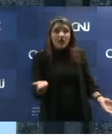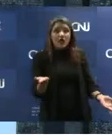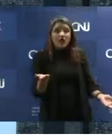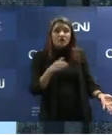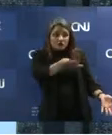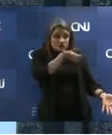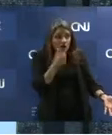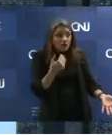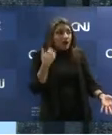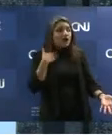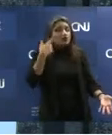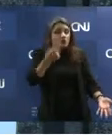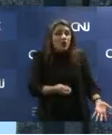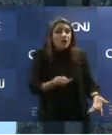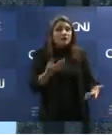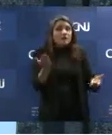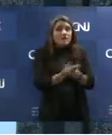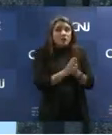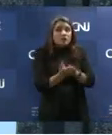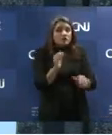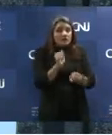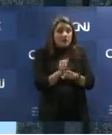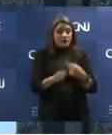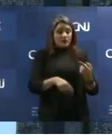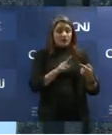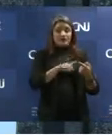Quer dizer, o escrivão não falou nada. O advogado falou nada.